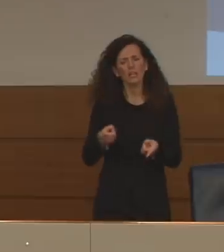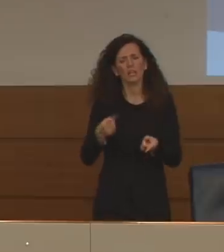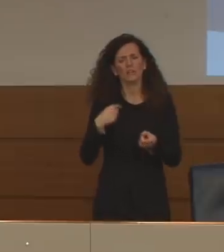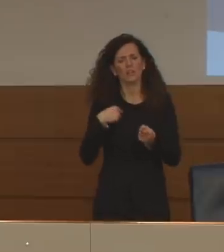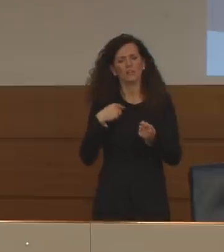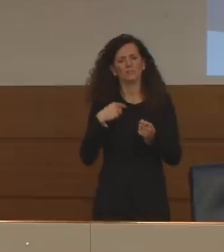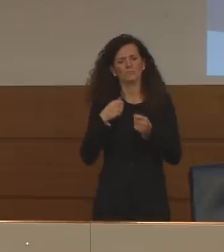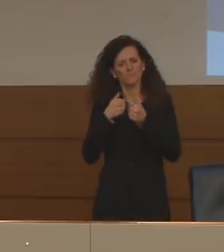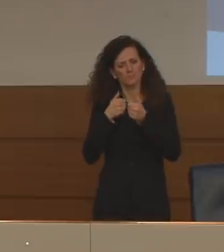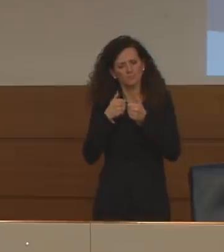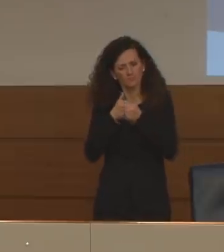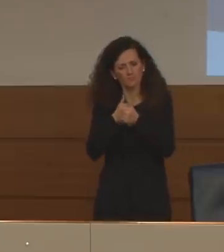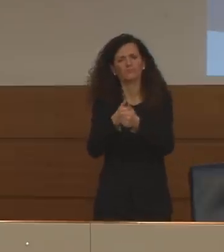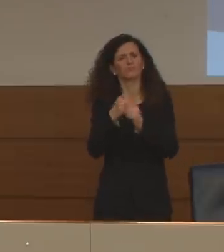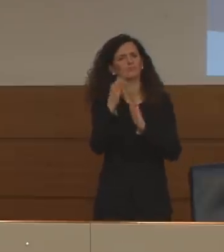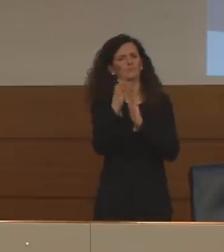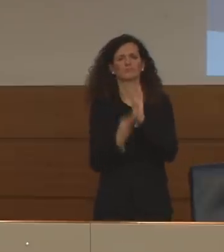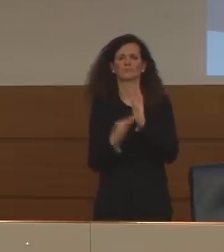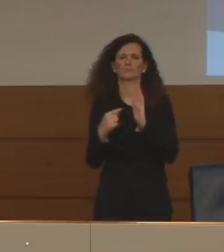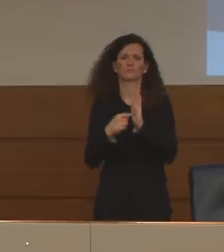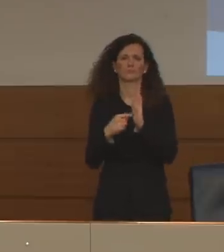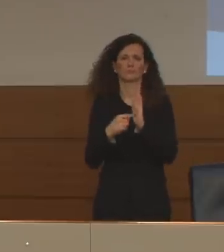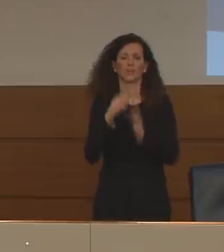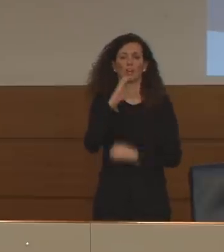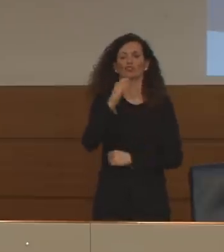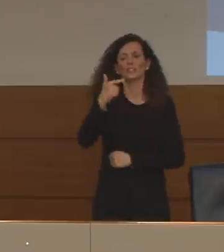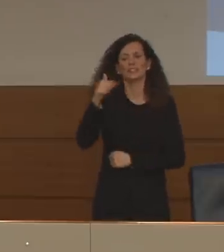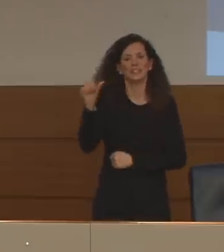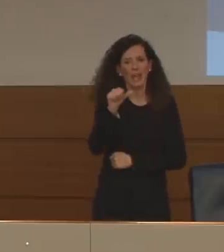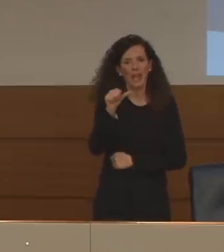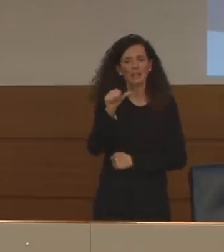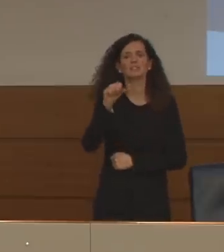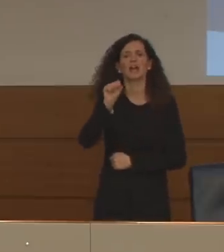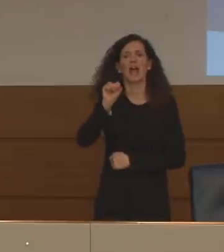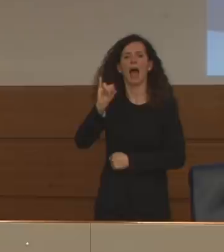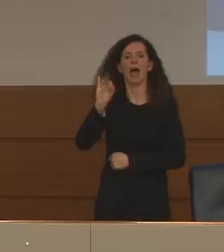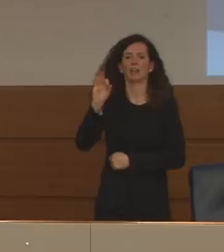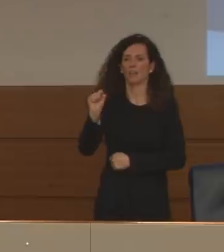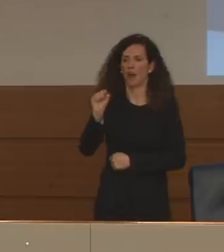a quelle che sono le disposizioni del CTS e dell'Aifa.